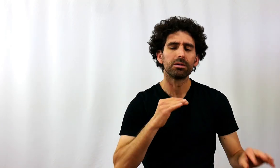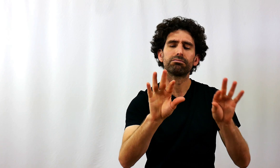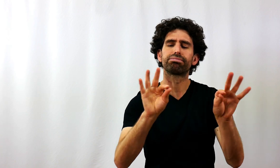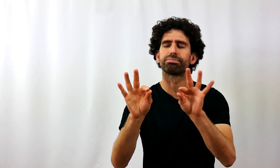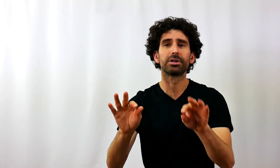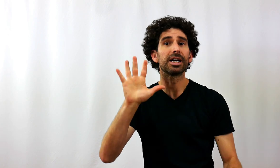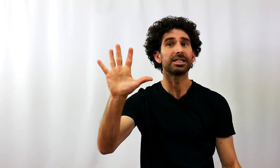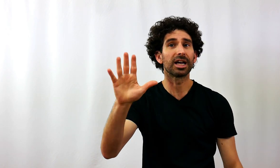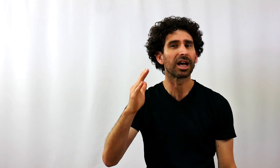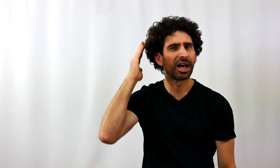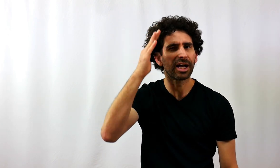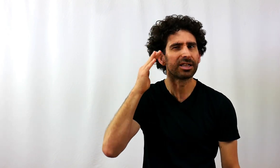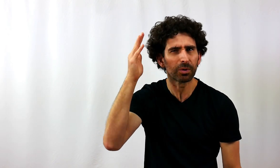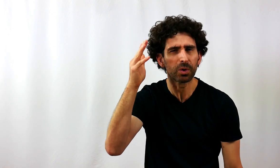J'en avais sélectionné cinq.